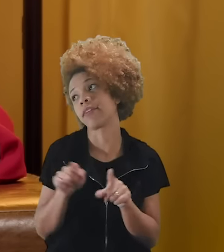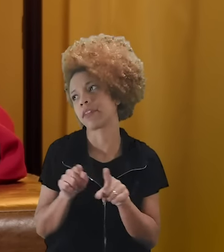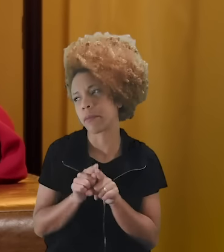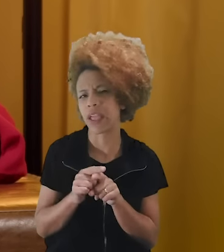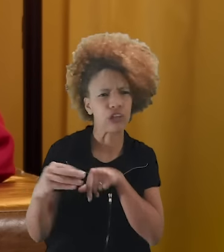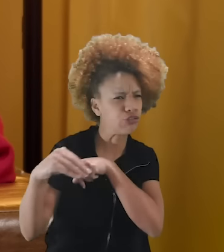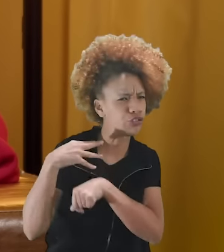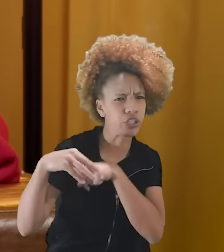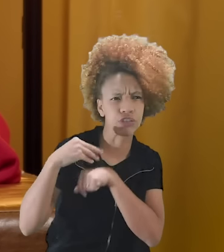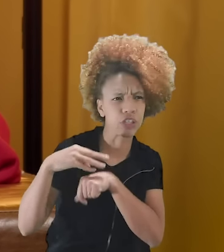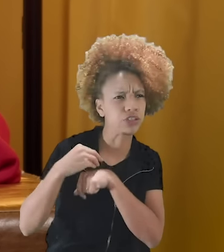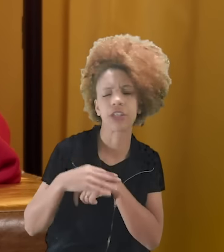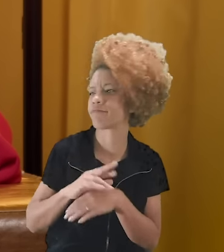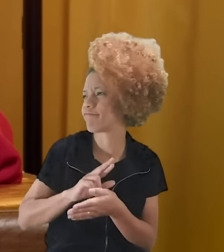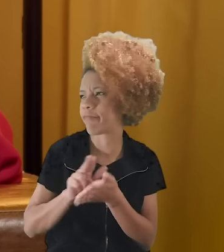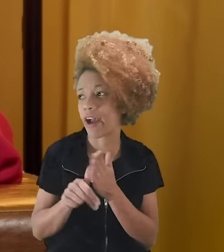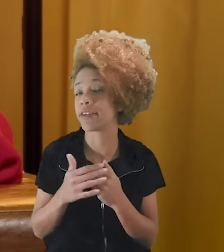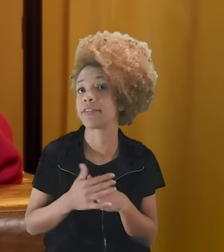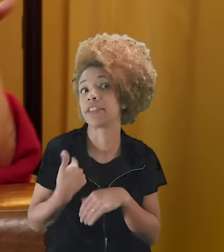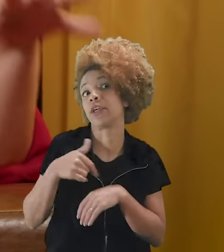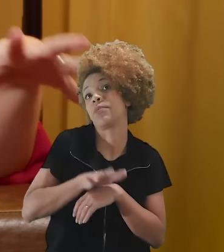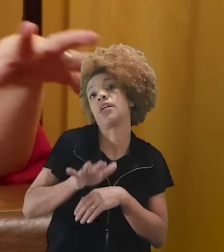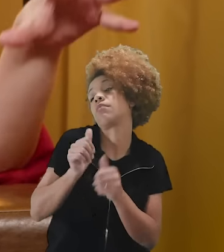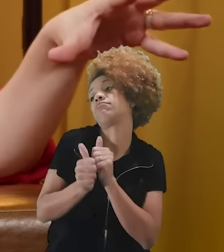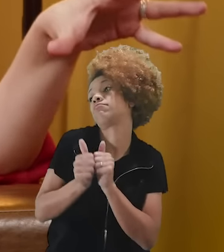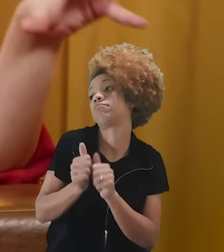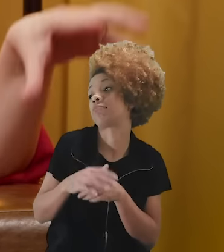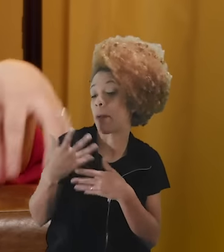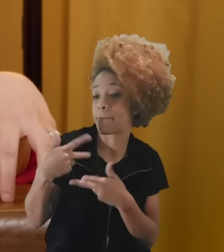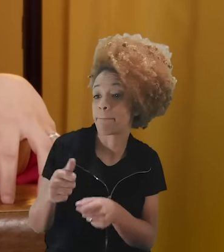com ela me deu várias dicas então a gente e É um cenário Futebol me recebeu muito bem É